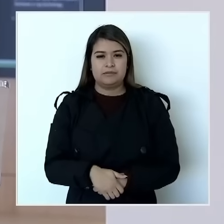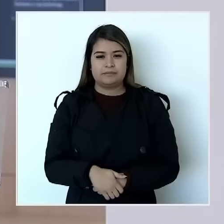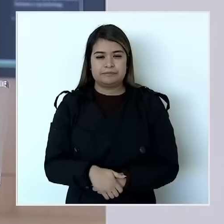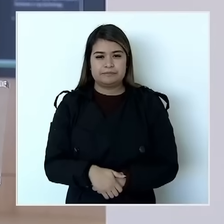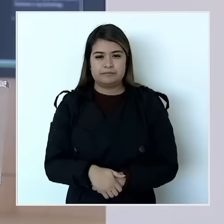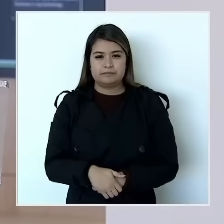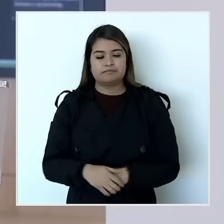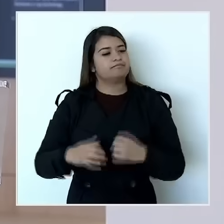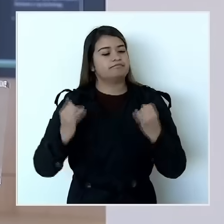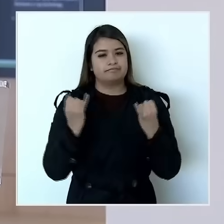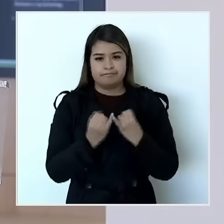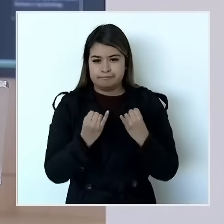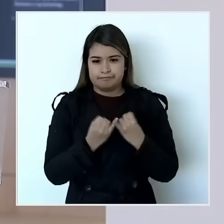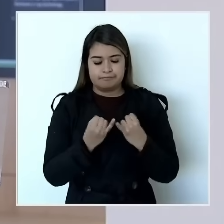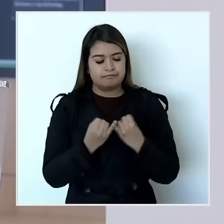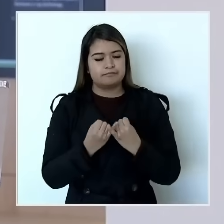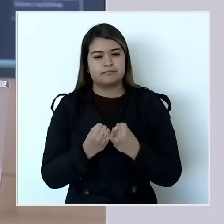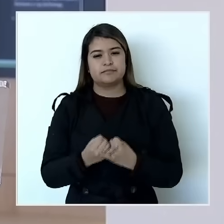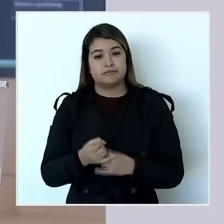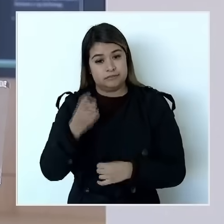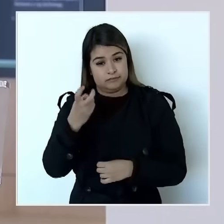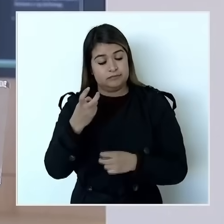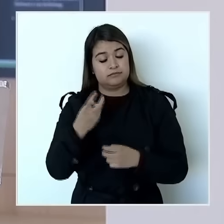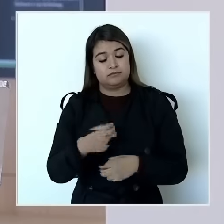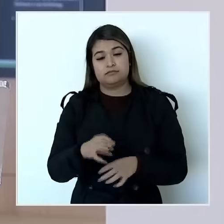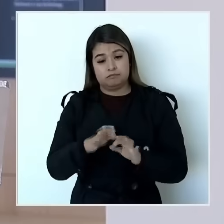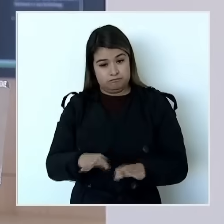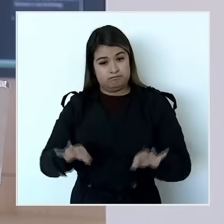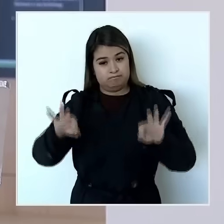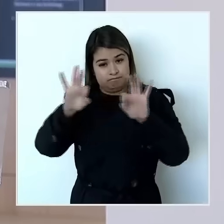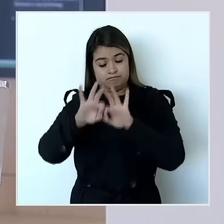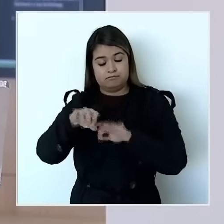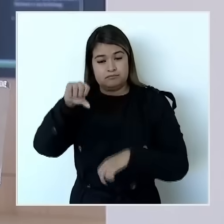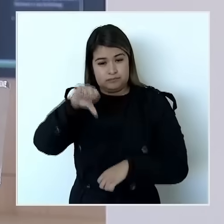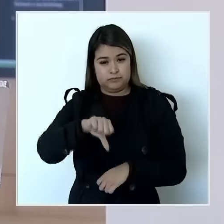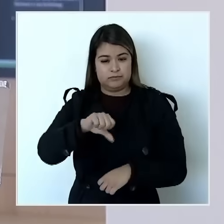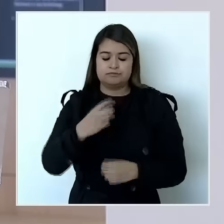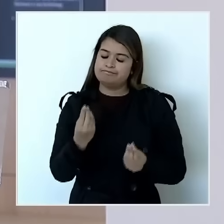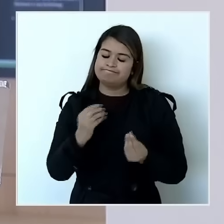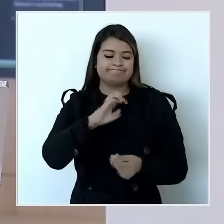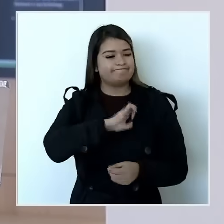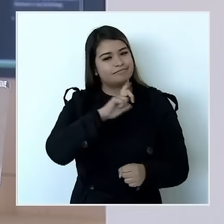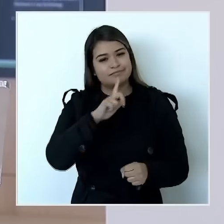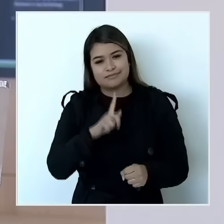Además, esta ceremonia tiene un significado especial para quienes integramos el Ejército,